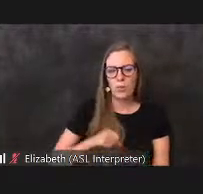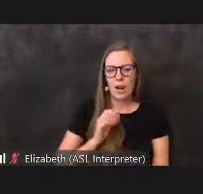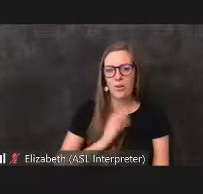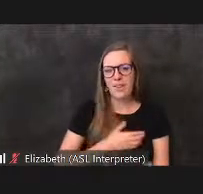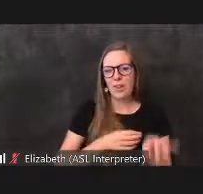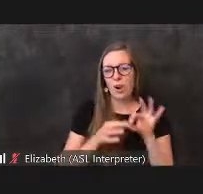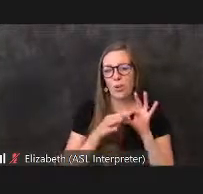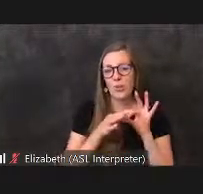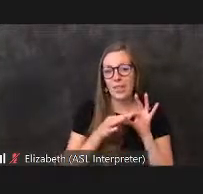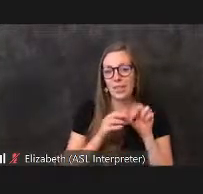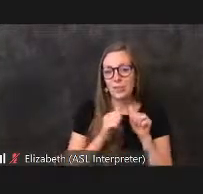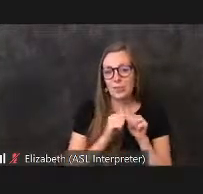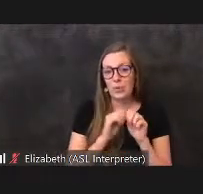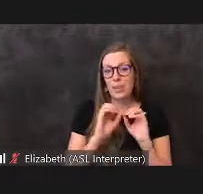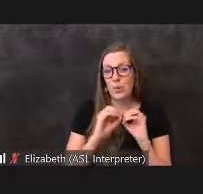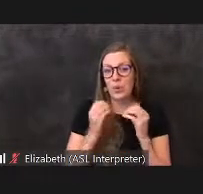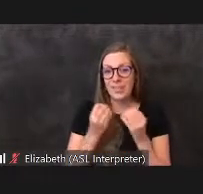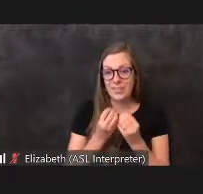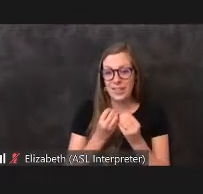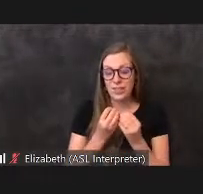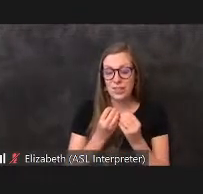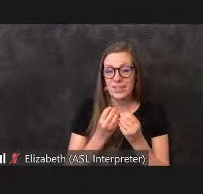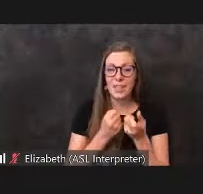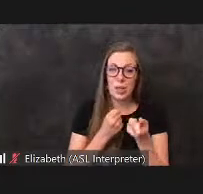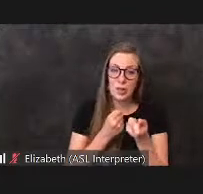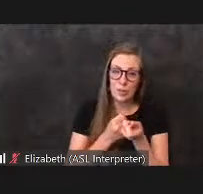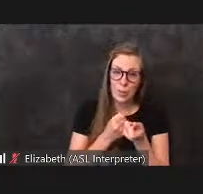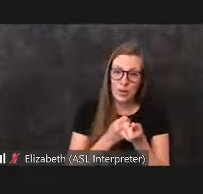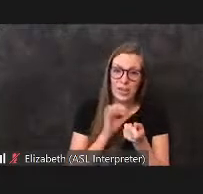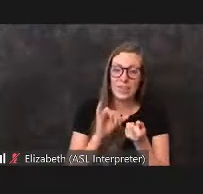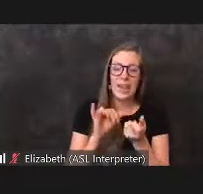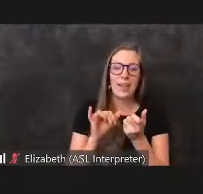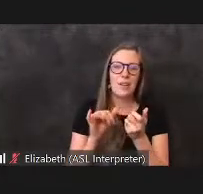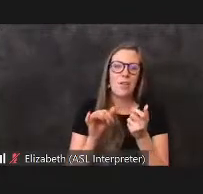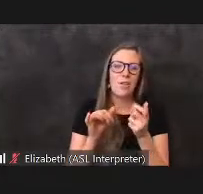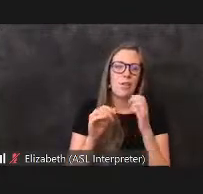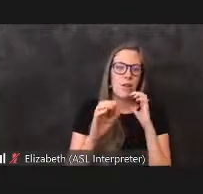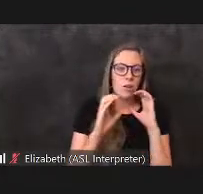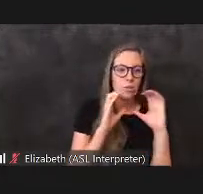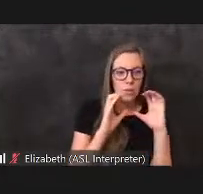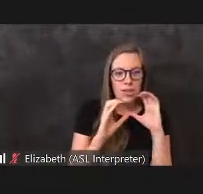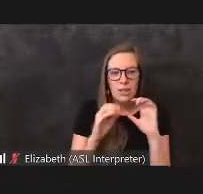Estamos muy orgullosos de la relación con estas organizaciones y no está Eilat.